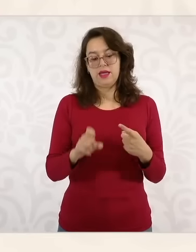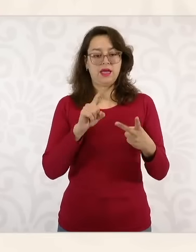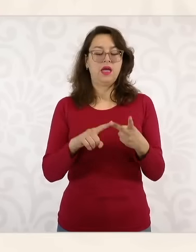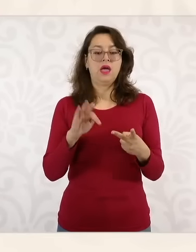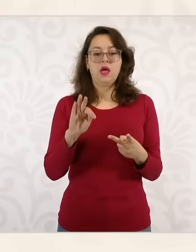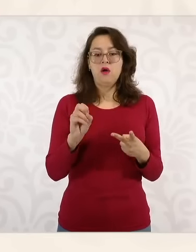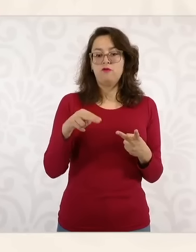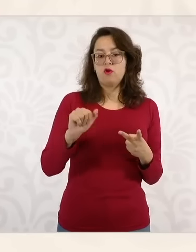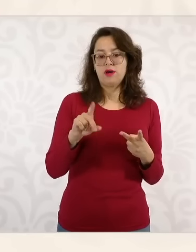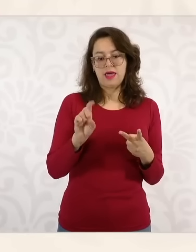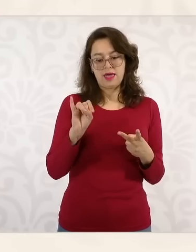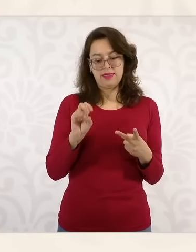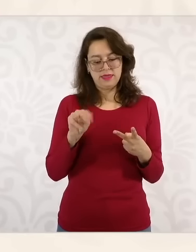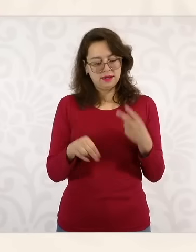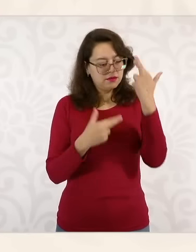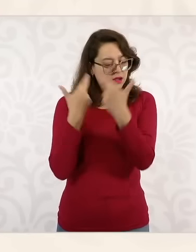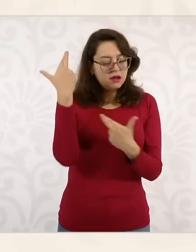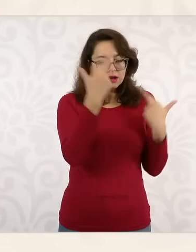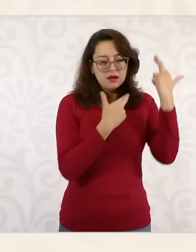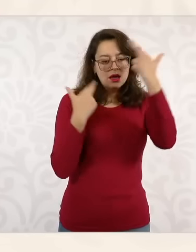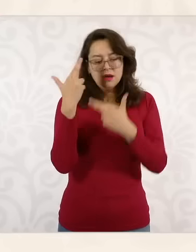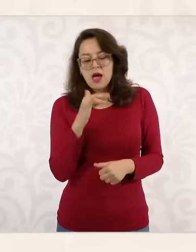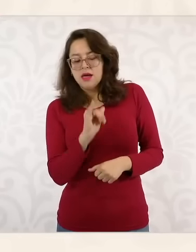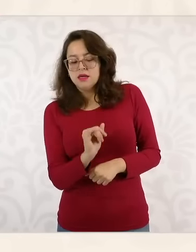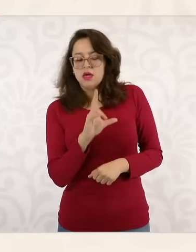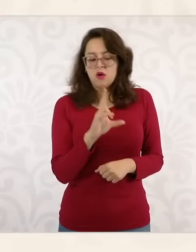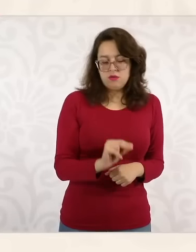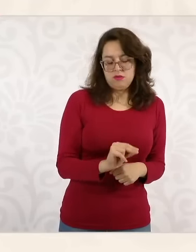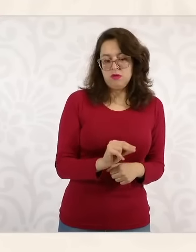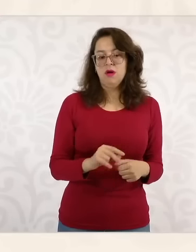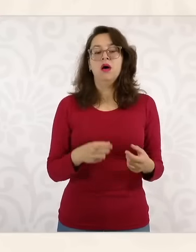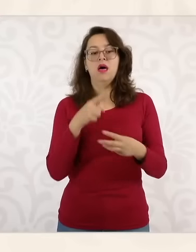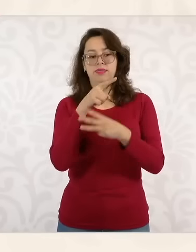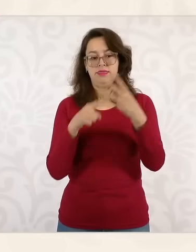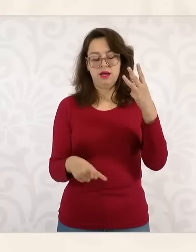esquema de coordinación institucional. Son tres proyectos de energía limpias, dos fotovoltaicos y